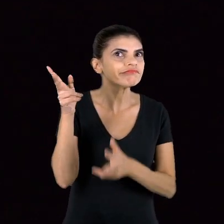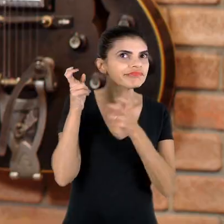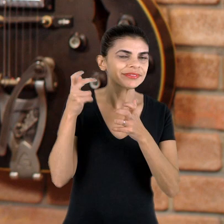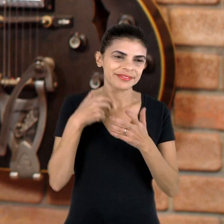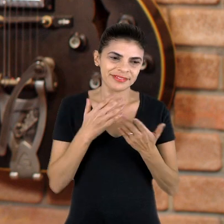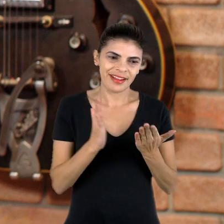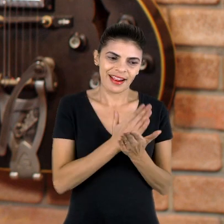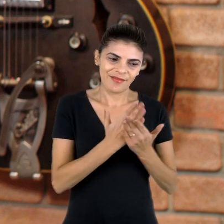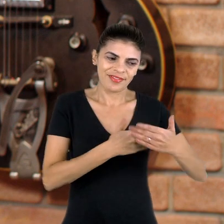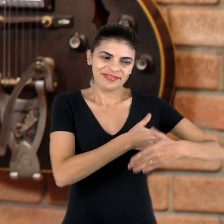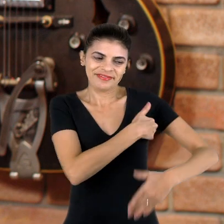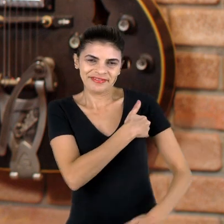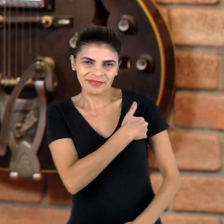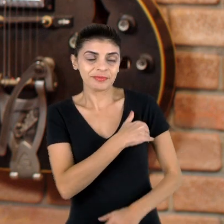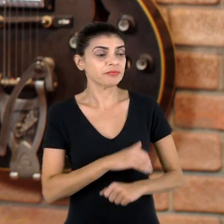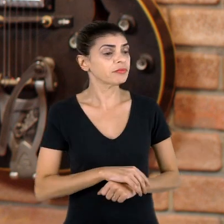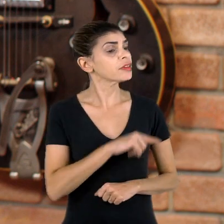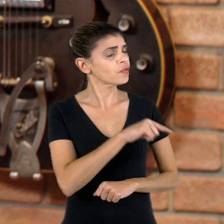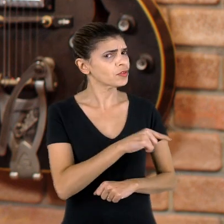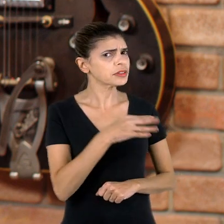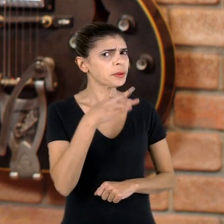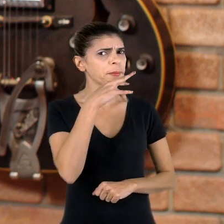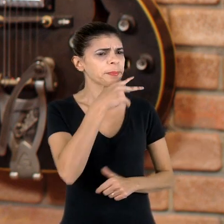Aliás, você se deu conta que tinha ouvido absoluto quando?